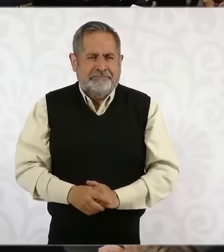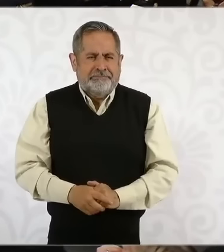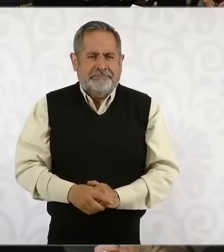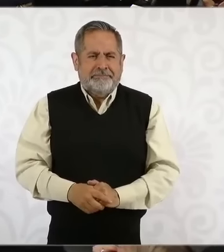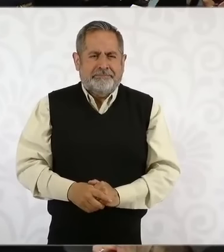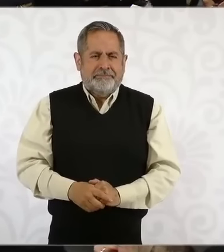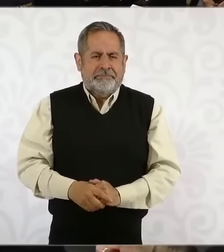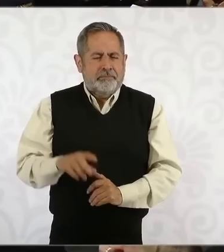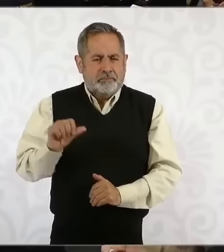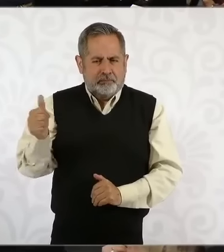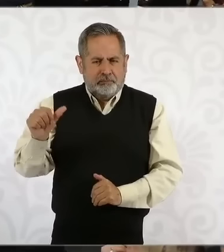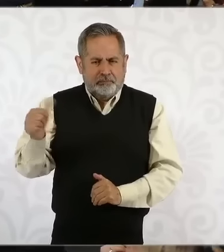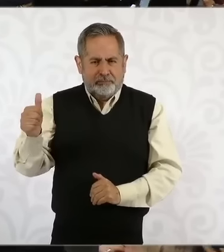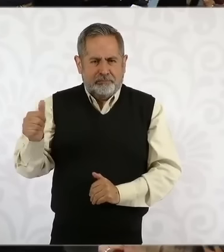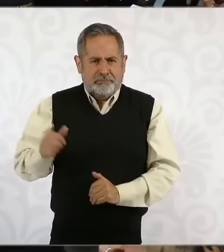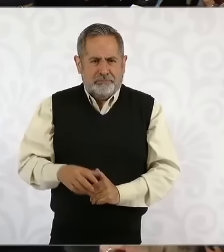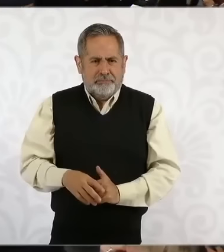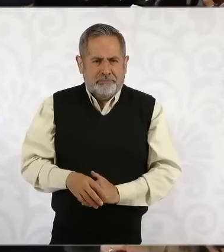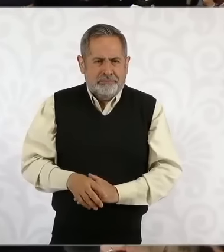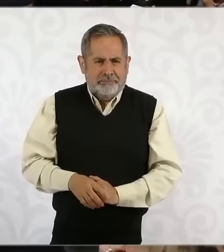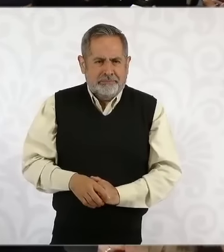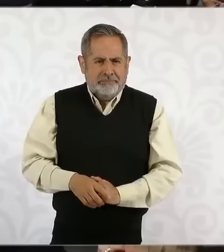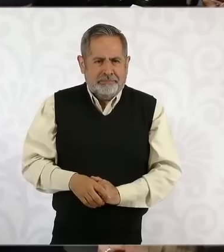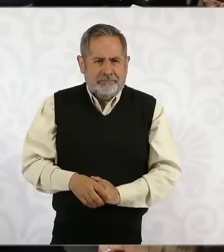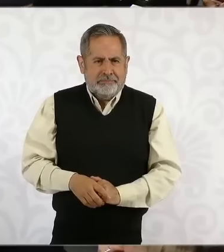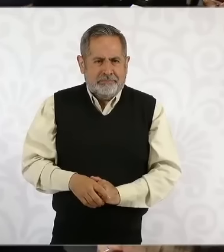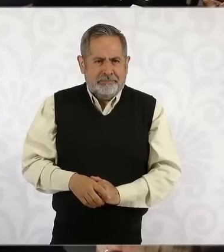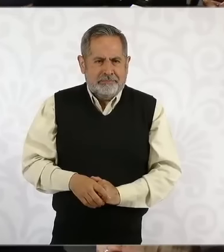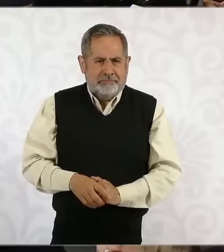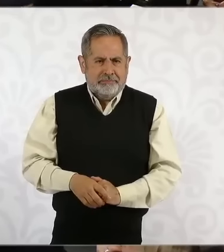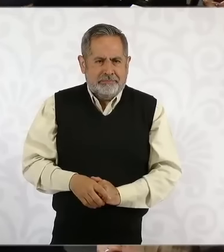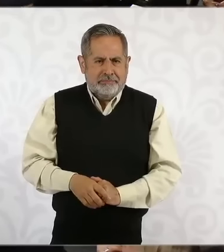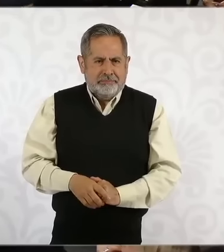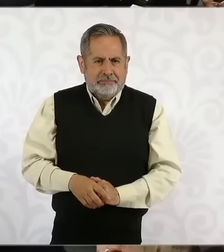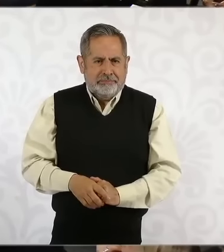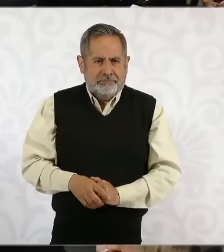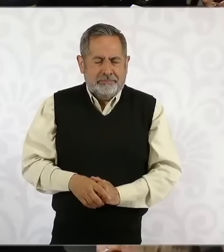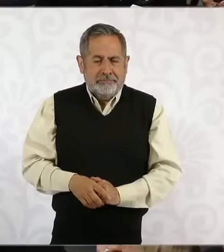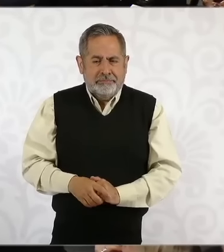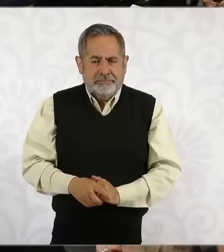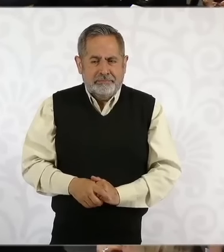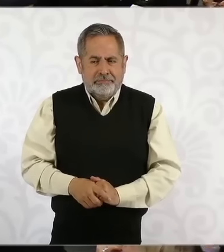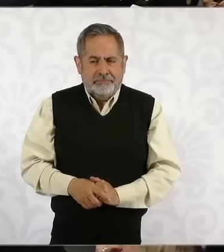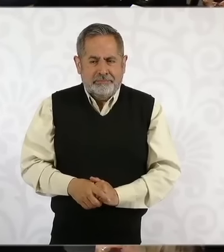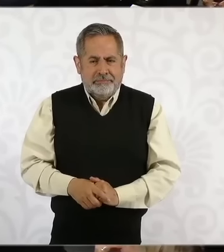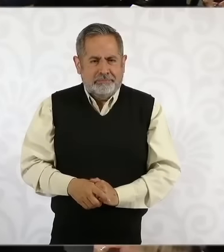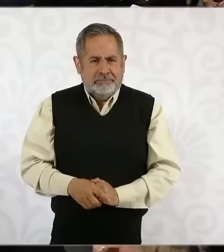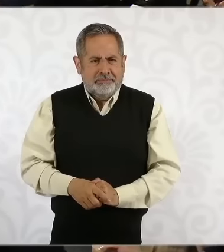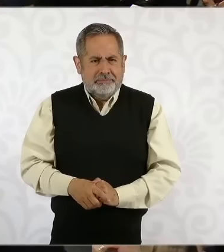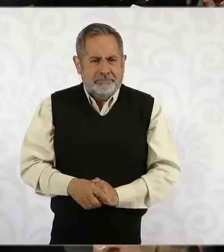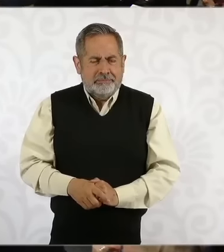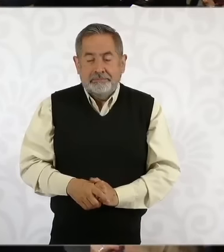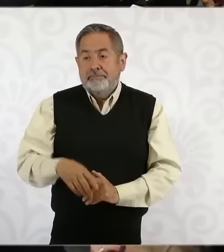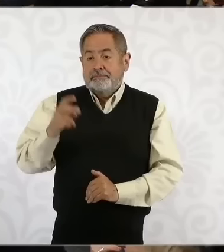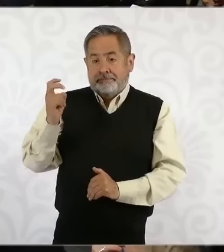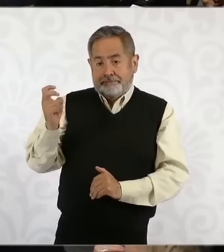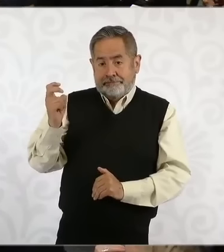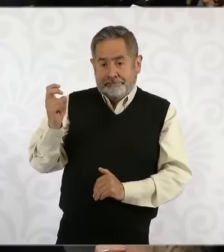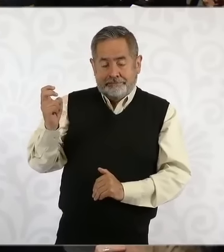¿no? La que sigue, la que sigue, la que sigue. Esa ahí donde dice combustión interna,